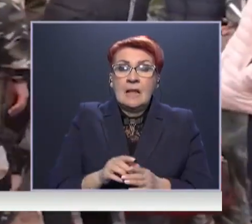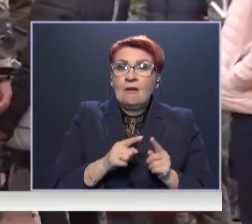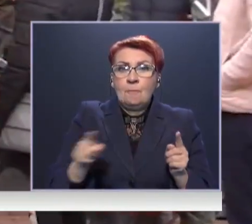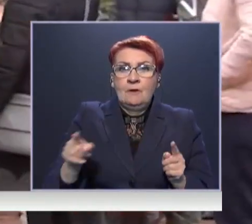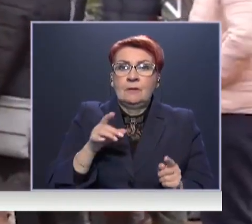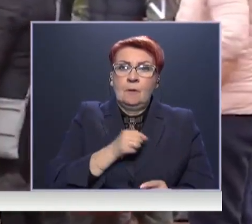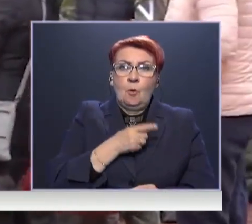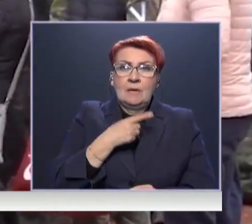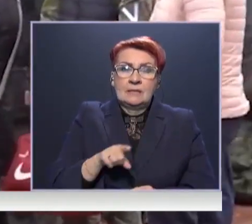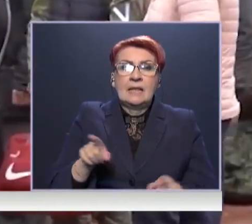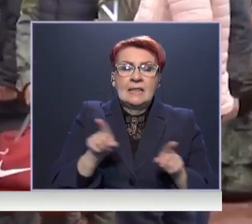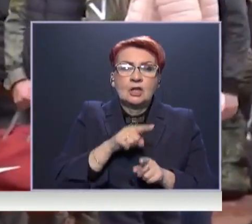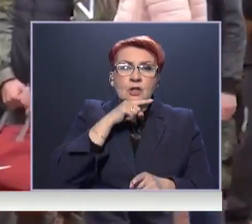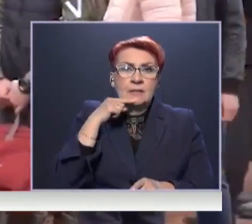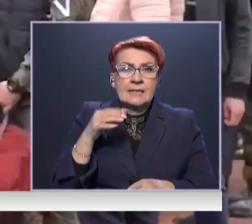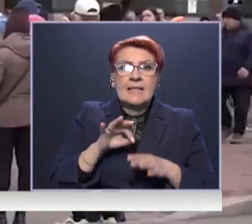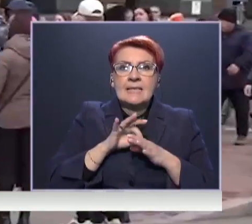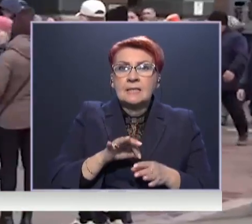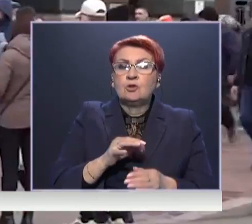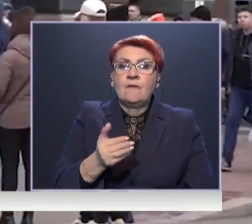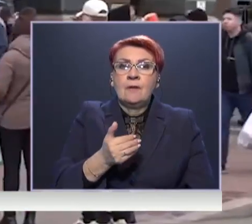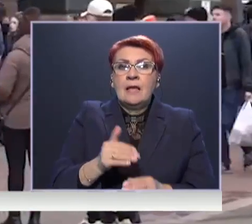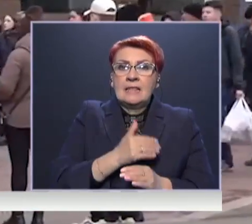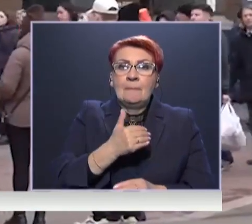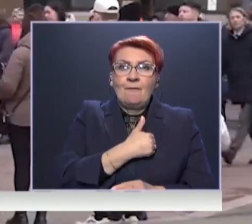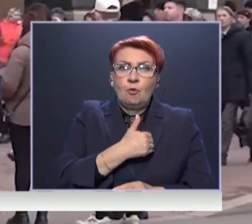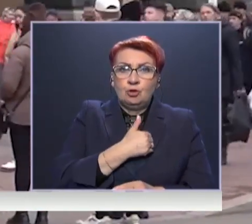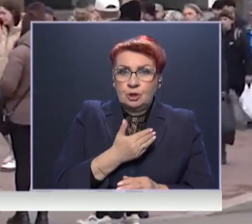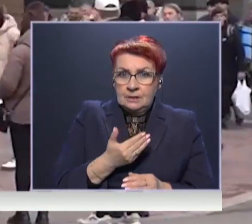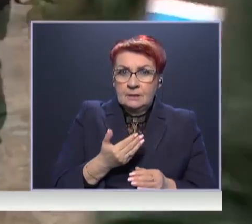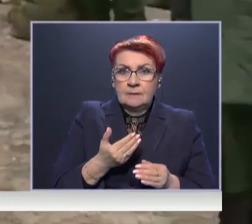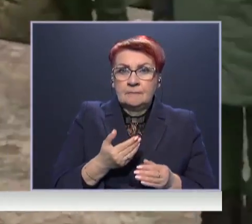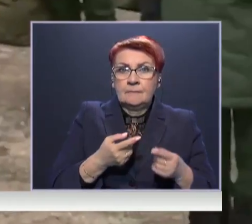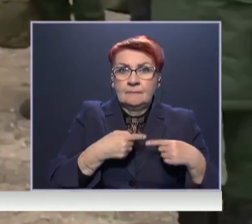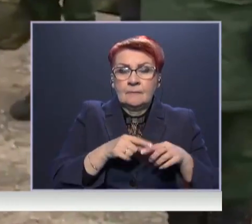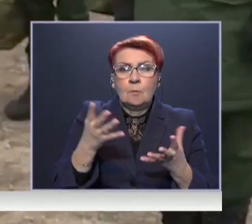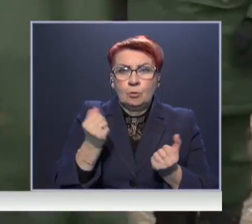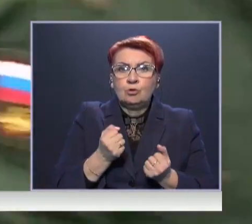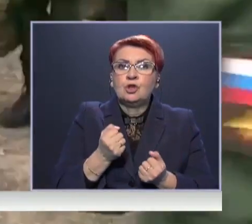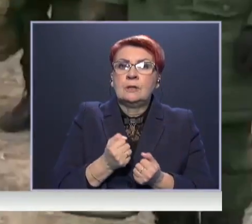также россияне несущие службу в добровольческих формированиях отныне получили статус военнослужащих